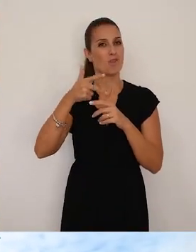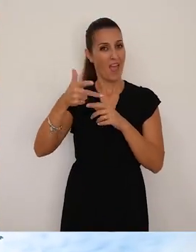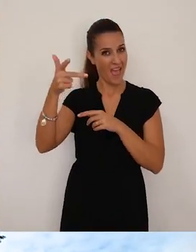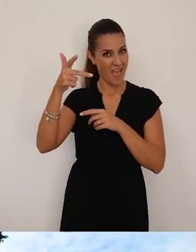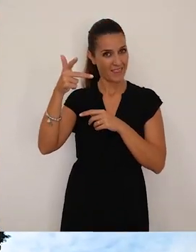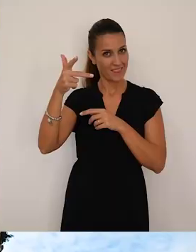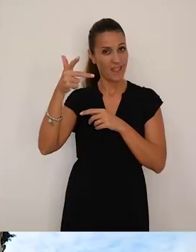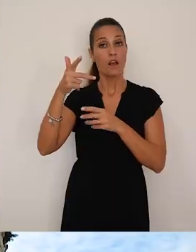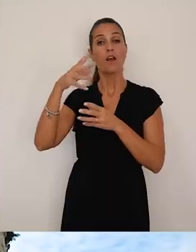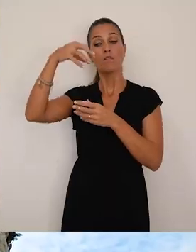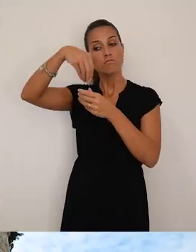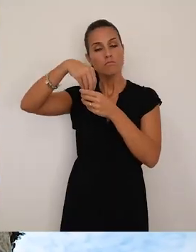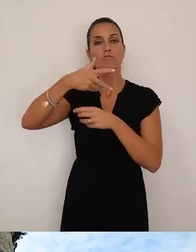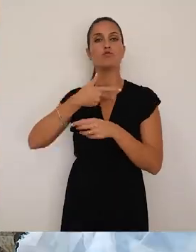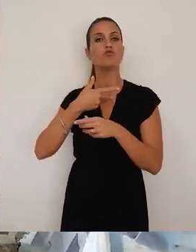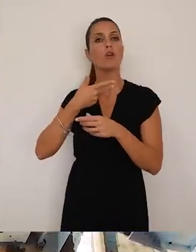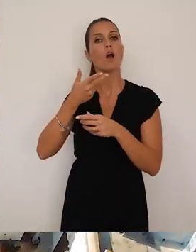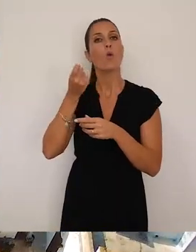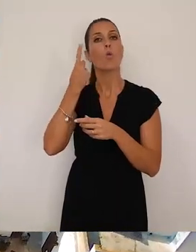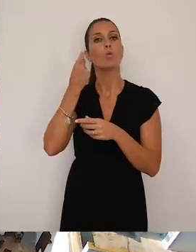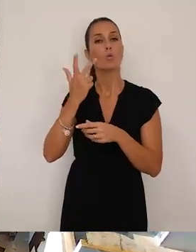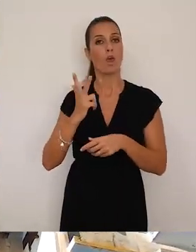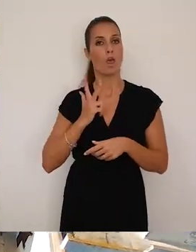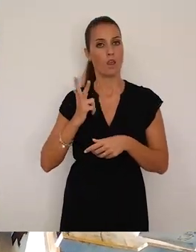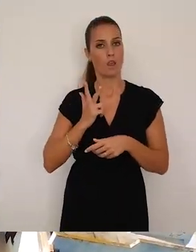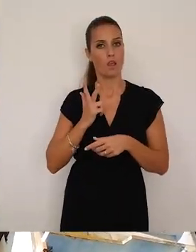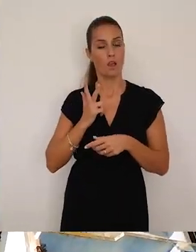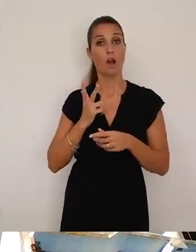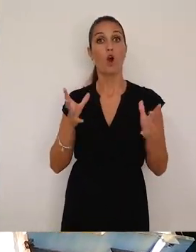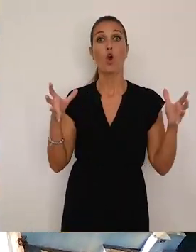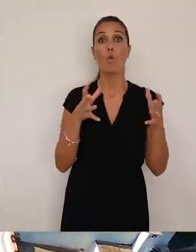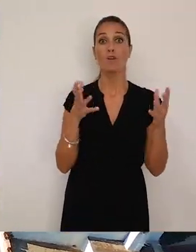e ha guadagnato la vocazione di contenitore culturale, utilizzato per gli incontri di